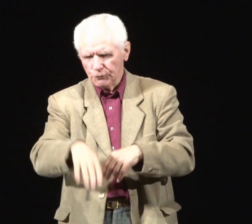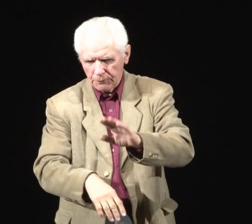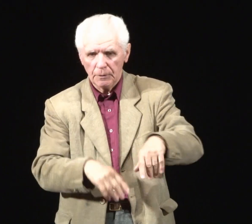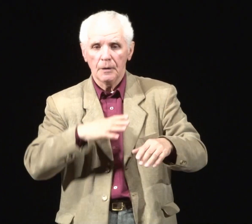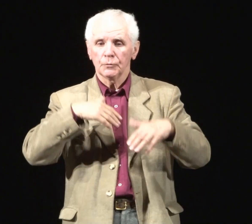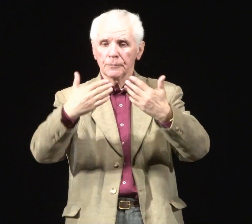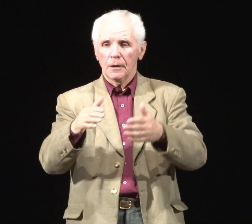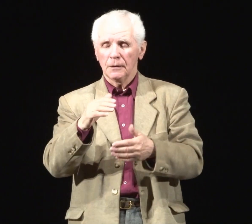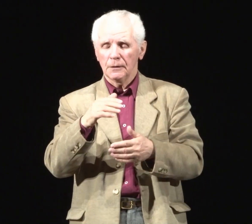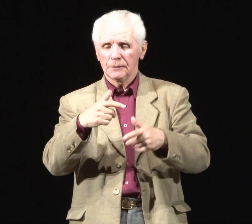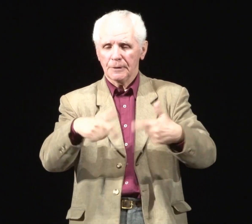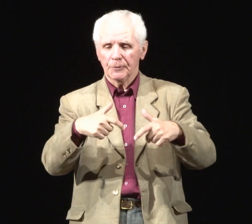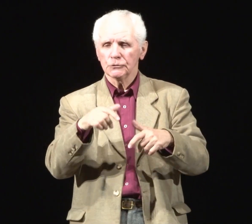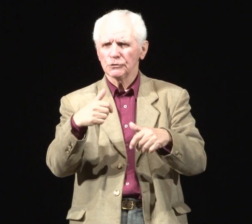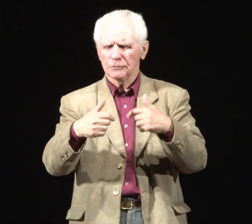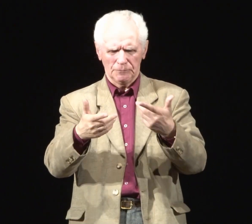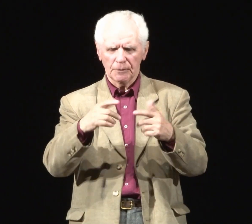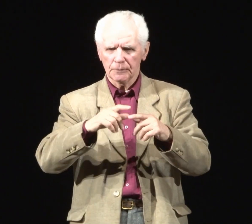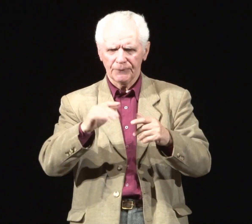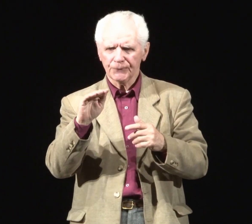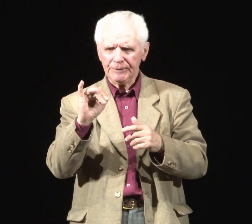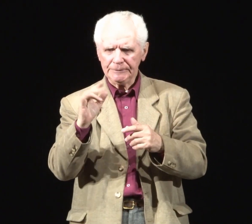Далее были экзамены по физике и математике